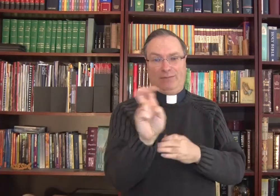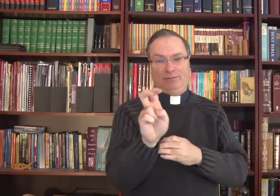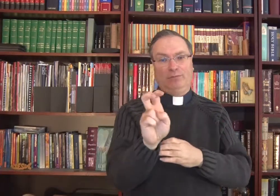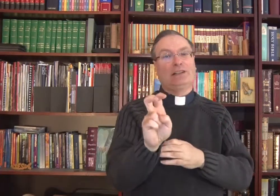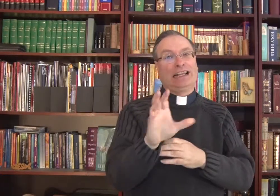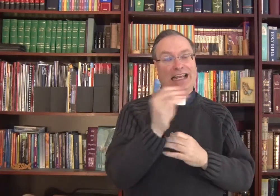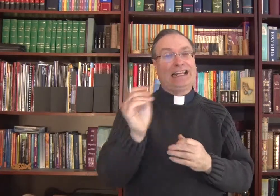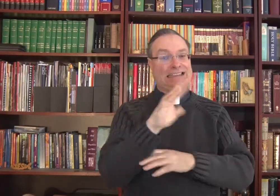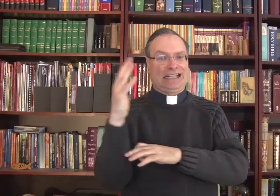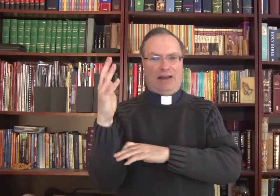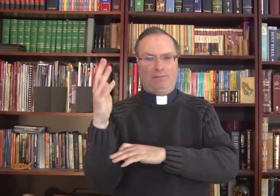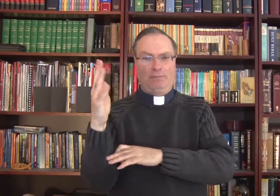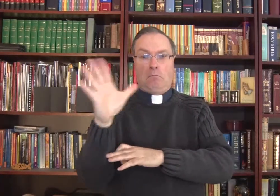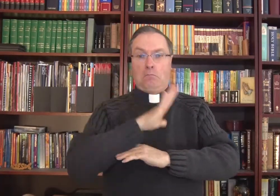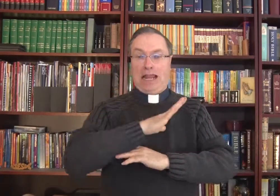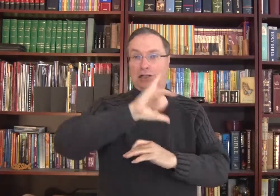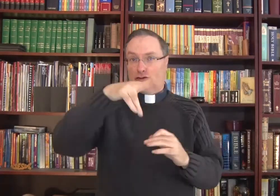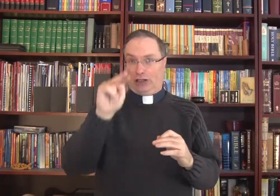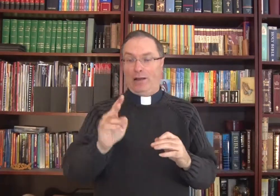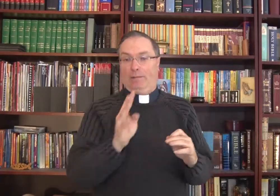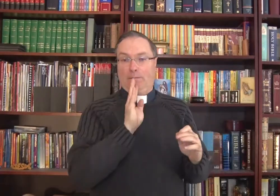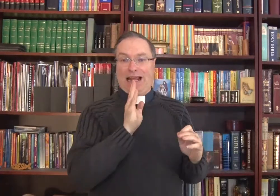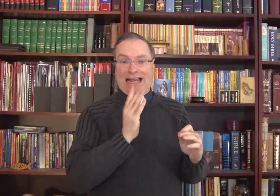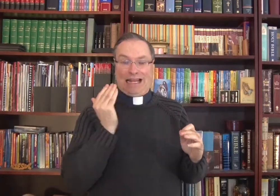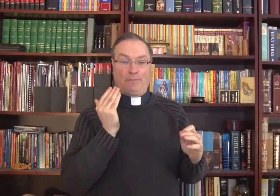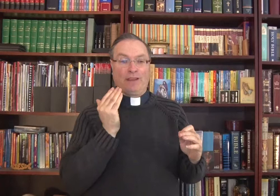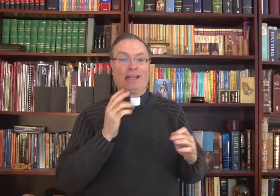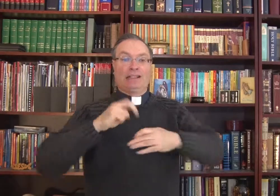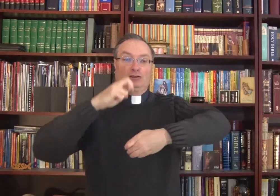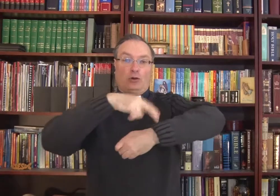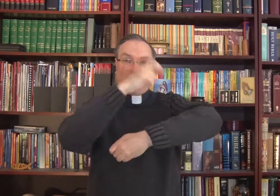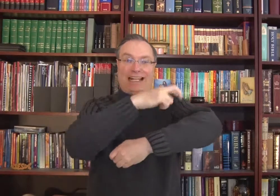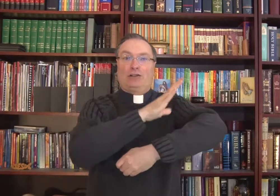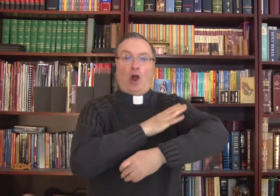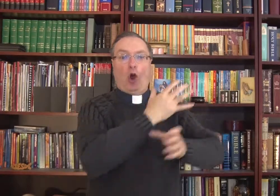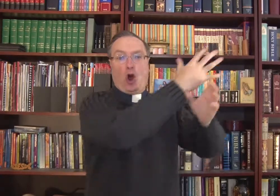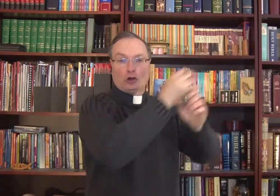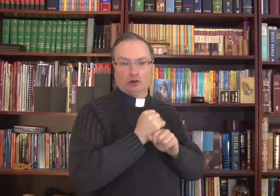et les arbres, mais Jean parlait des sauterelles qui ont reçu